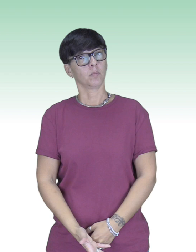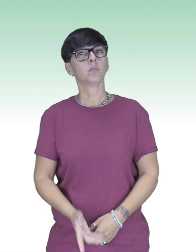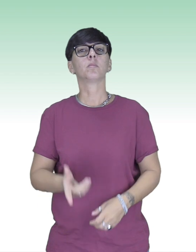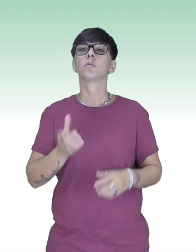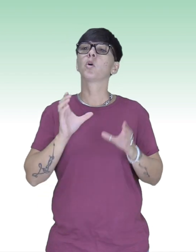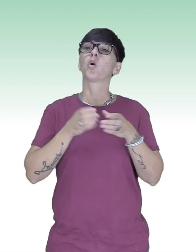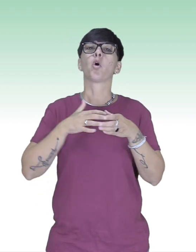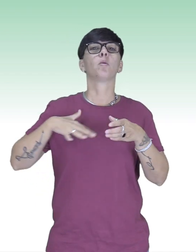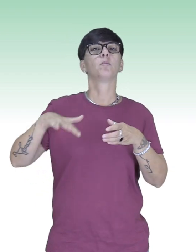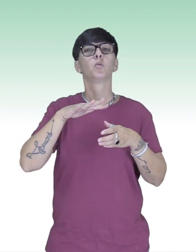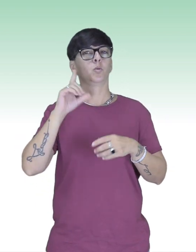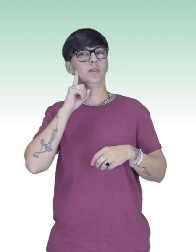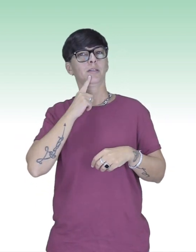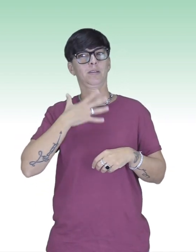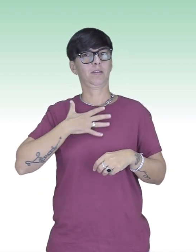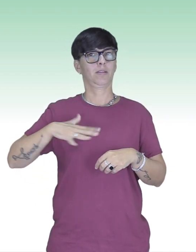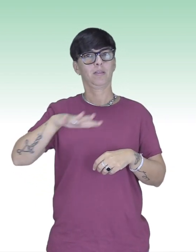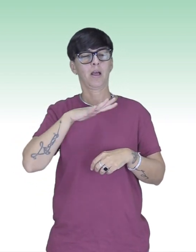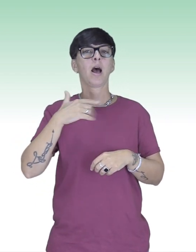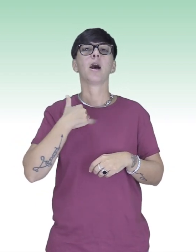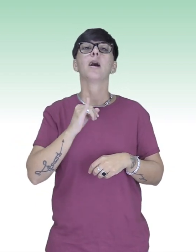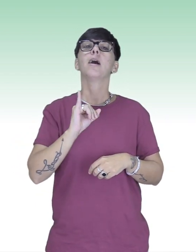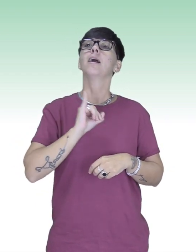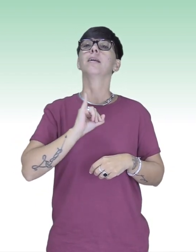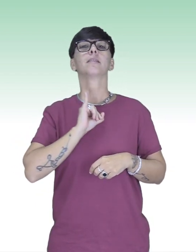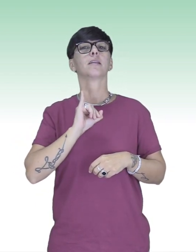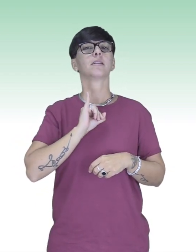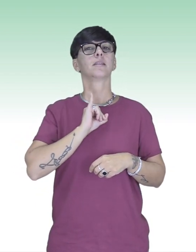All’interno di queste comunità ci sono anche